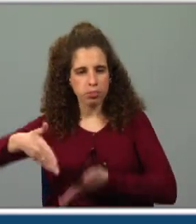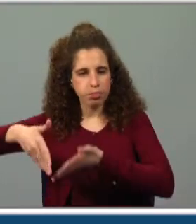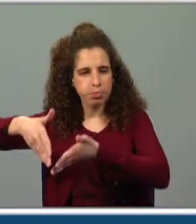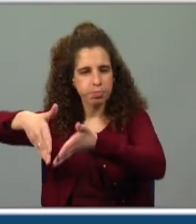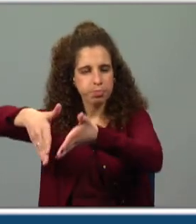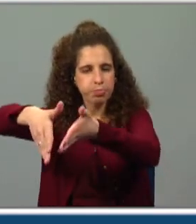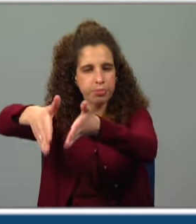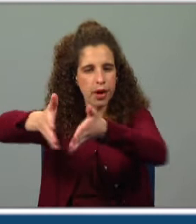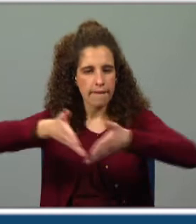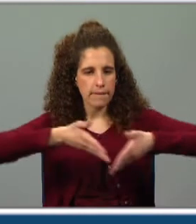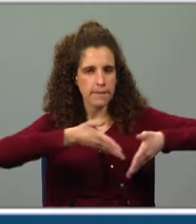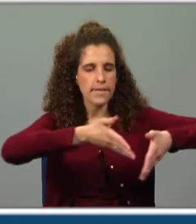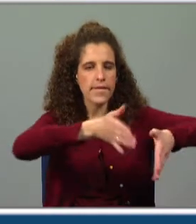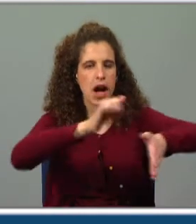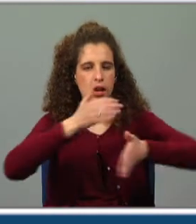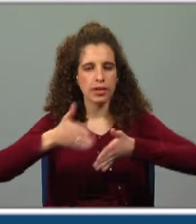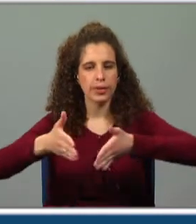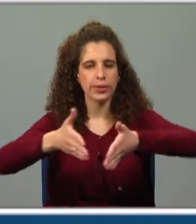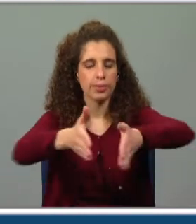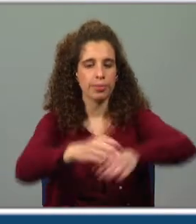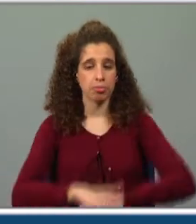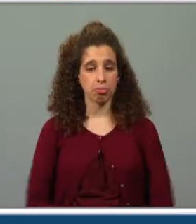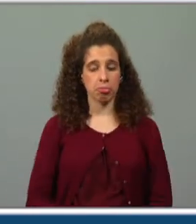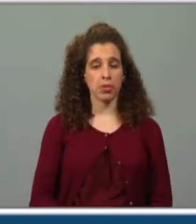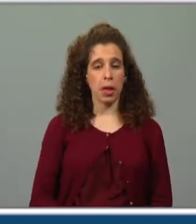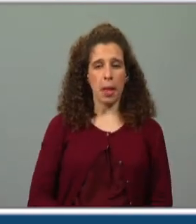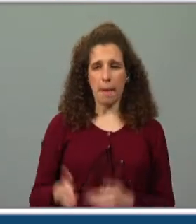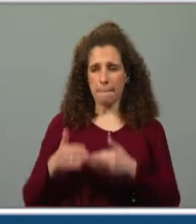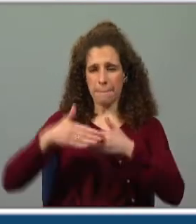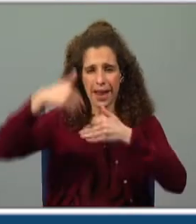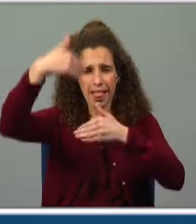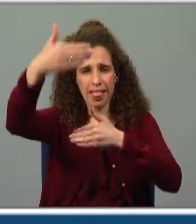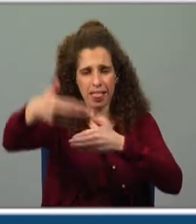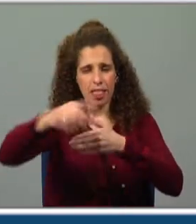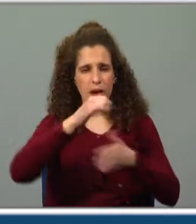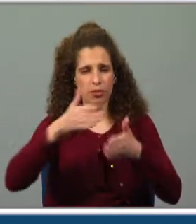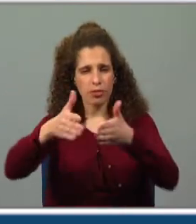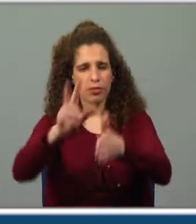percorria as margens de uma Ribeira para lá da ribeira podia ver se aquilo que 沿著溪流的兩岸走到從河邊我可以看到如果什麼